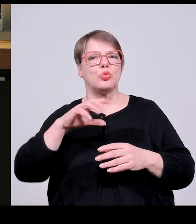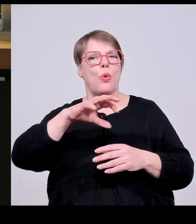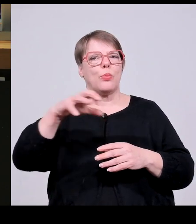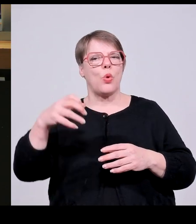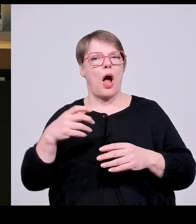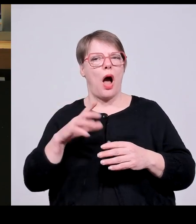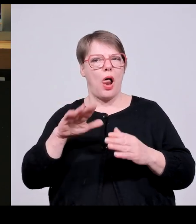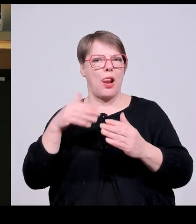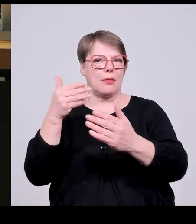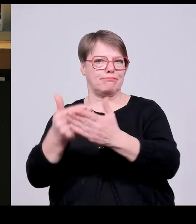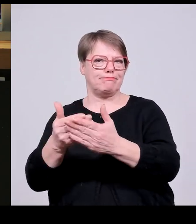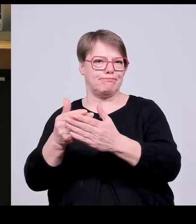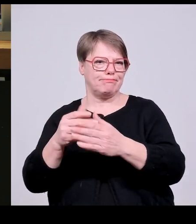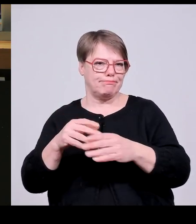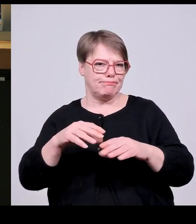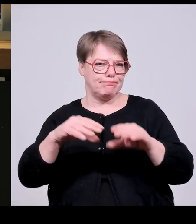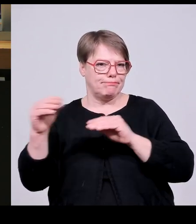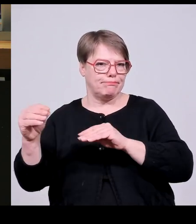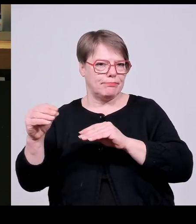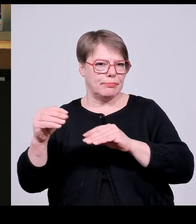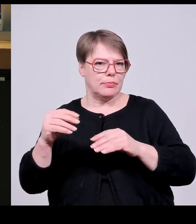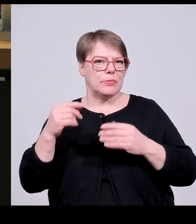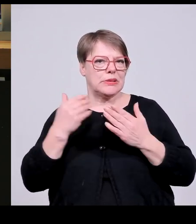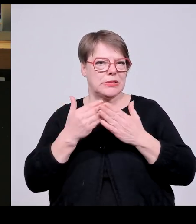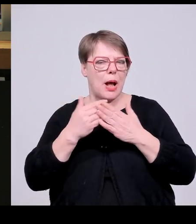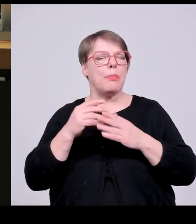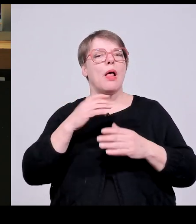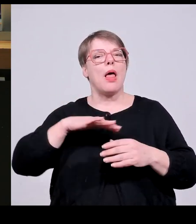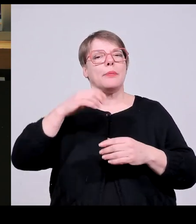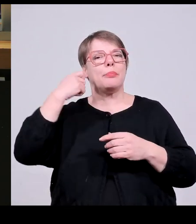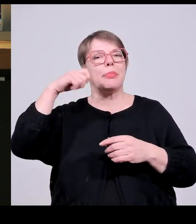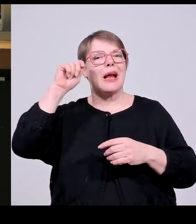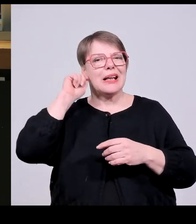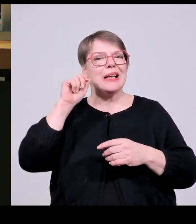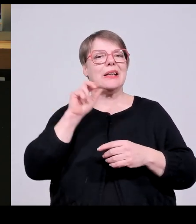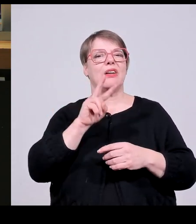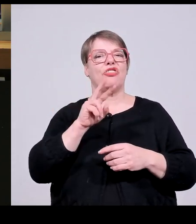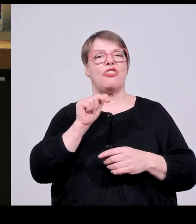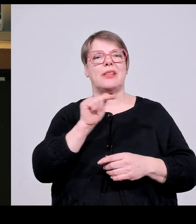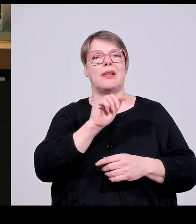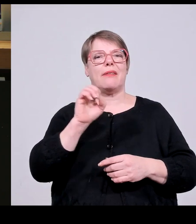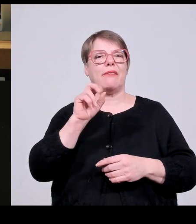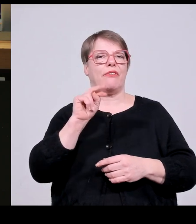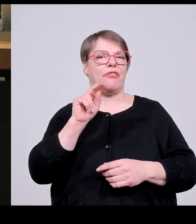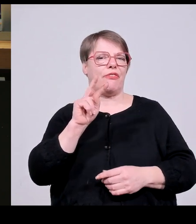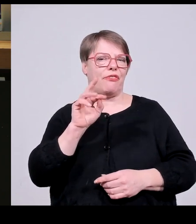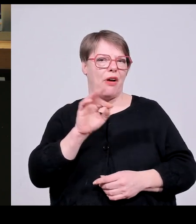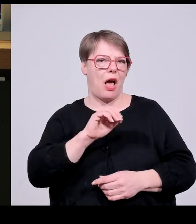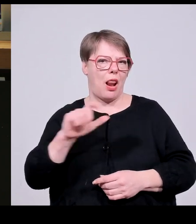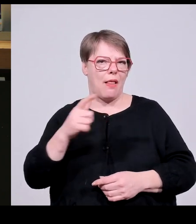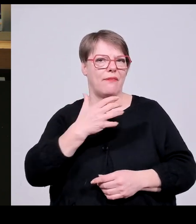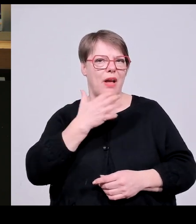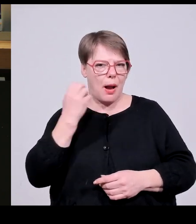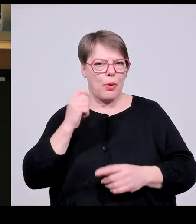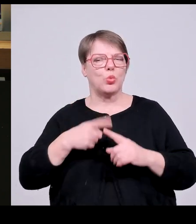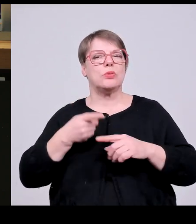aller Arbeitsplätze sichern. Mit dem Rückkauf der Energieunternehmen kann Berlin seiner Gesellschaft in Verantwortung für den gegen die